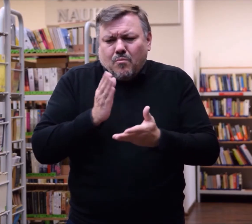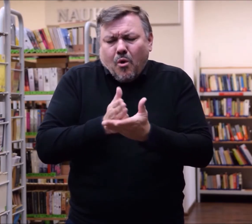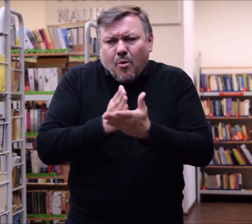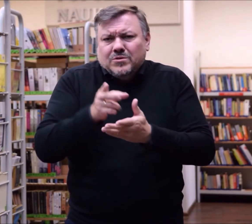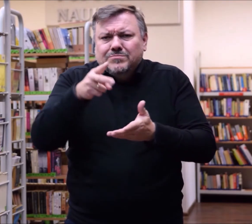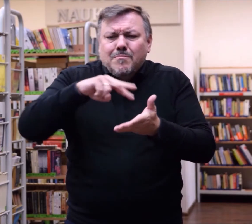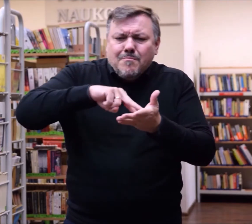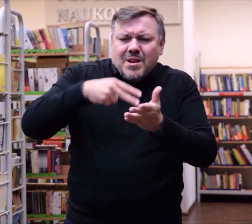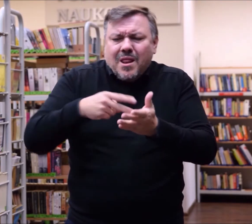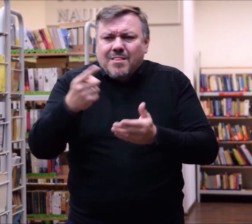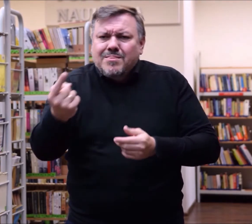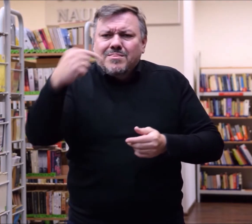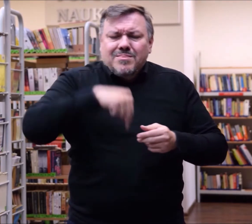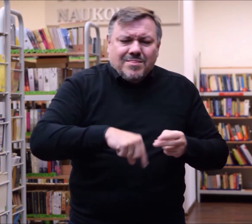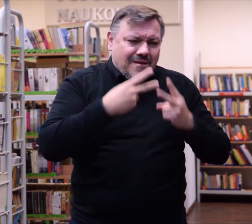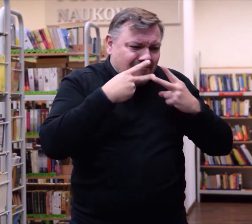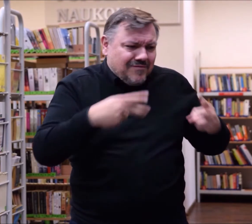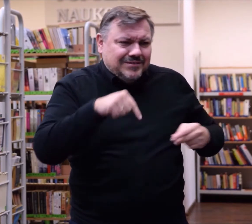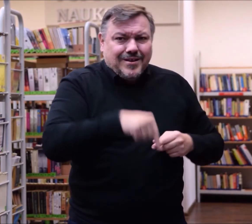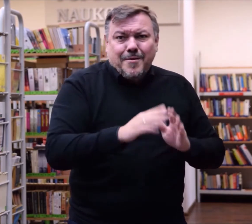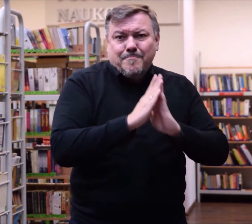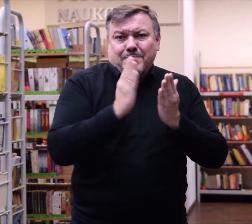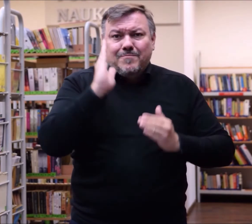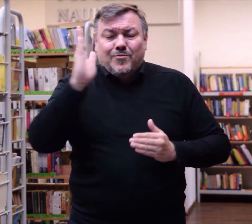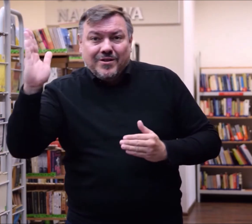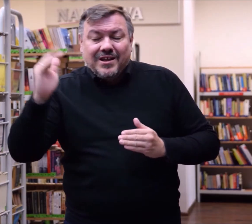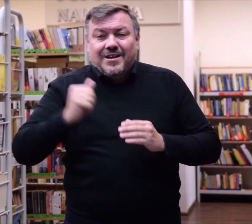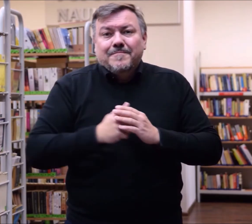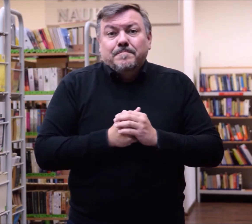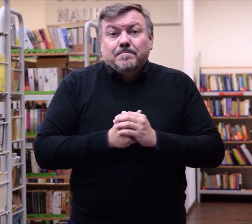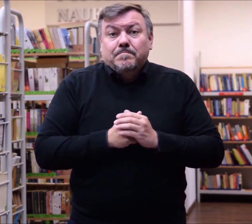dostępnym na naszej stronie www w zakładce katalog zbiorów.